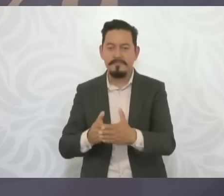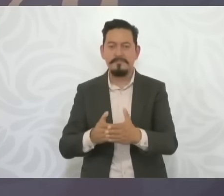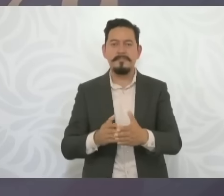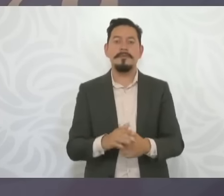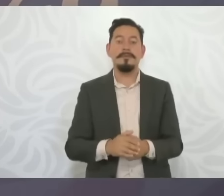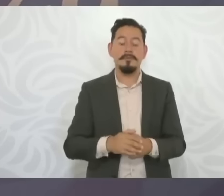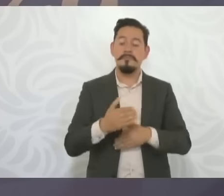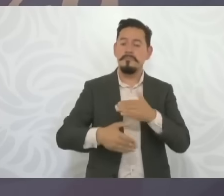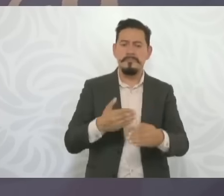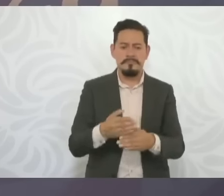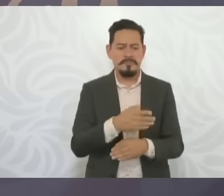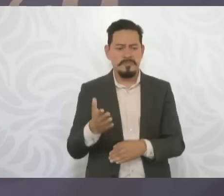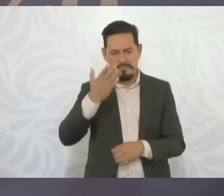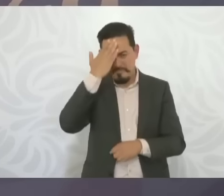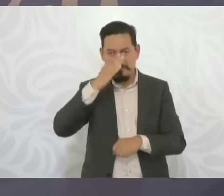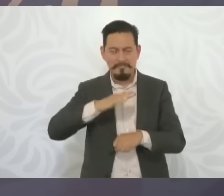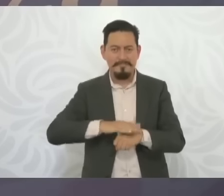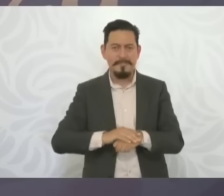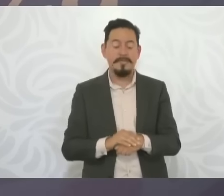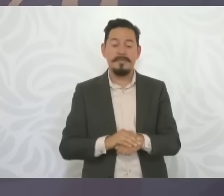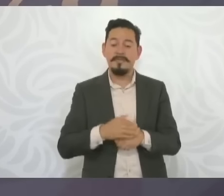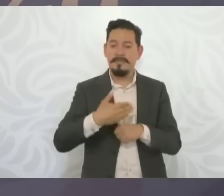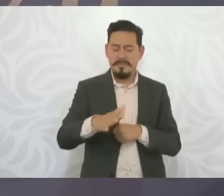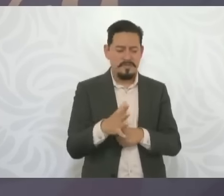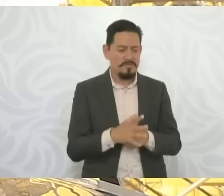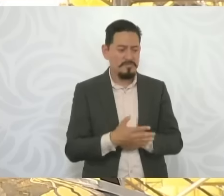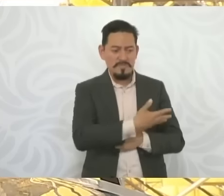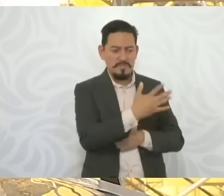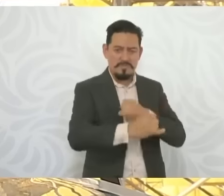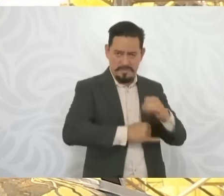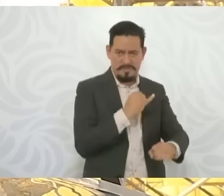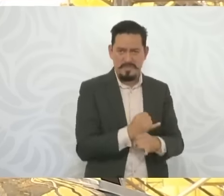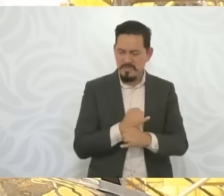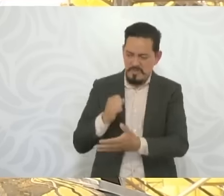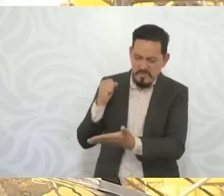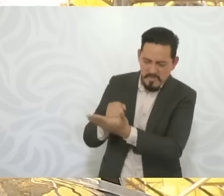libraron innumerables litigios, las presiones externas fueron colosales, los embates contra